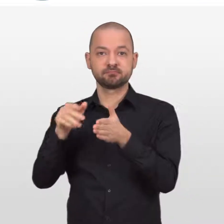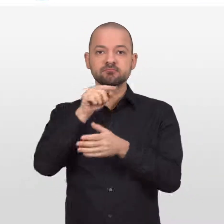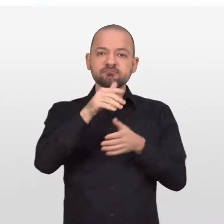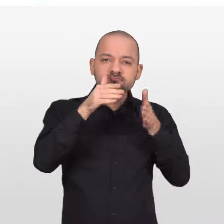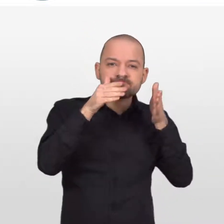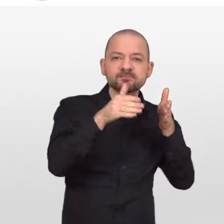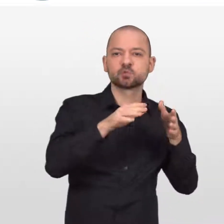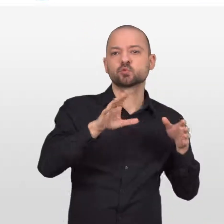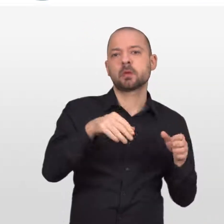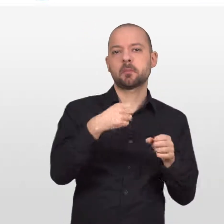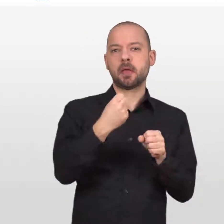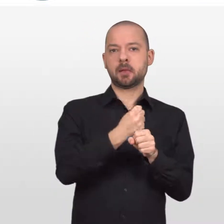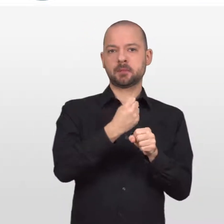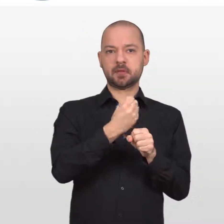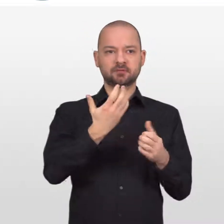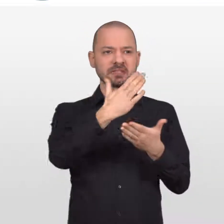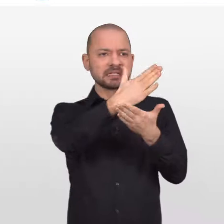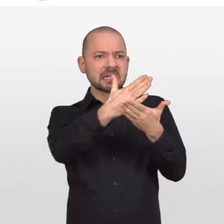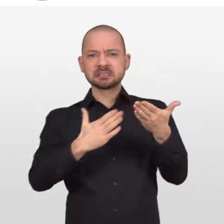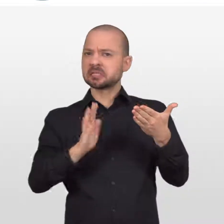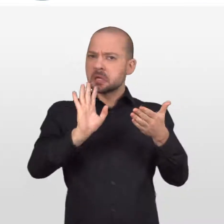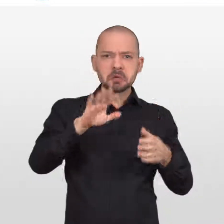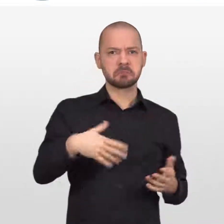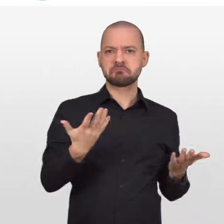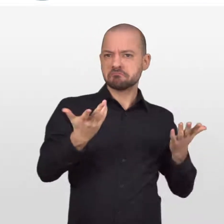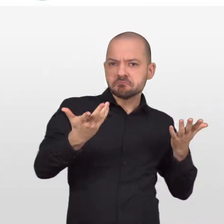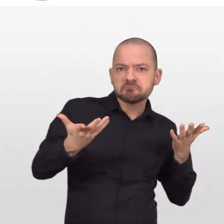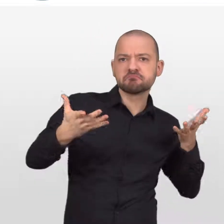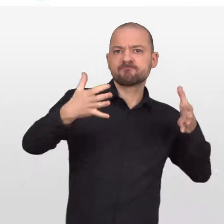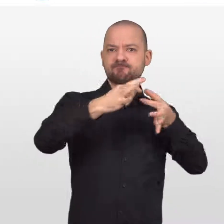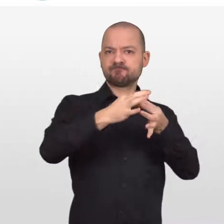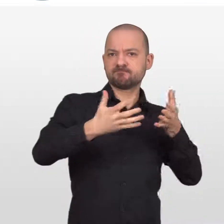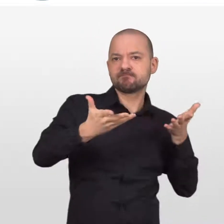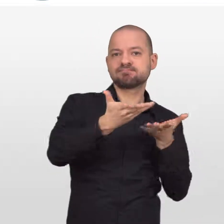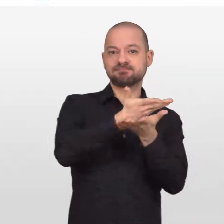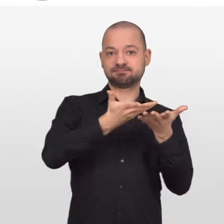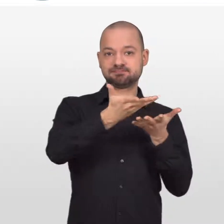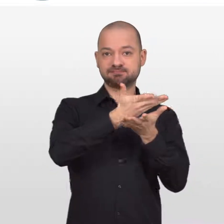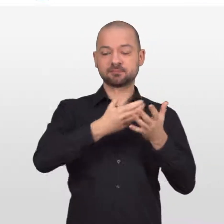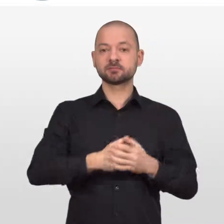die grenzübergreifende Zusammenarbeit, přeshraniční spolupráci,